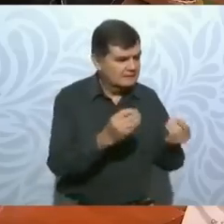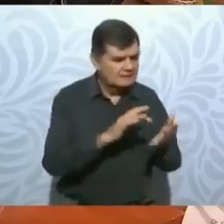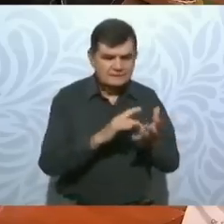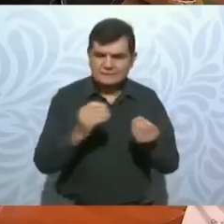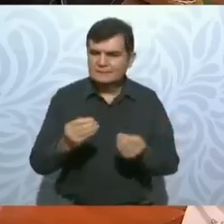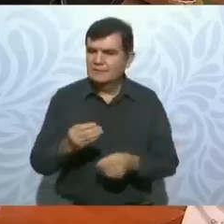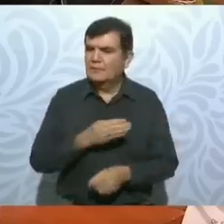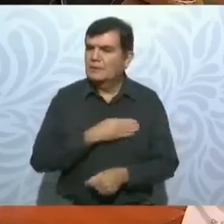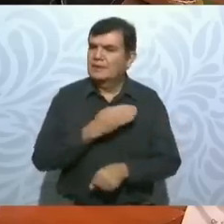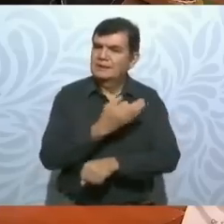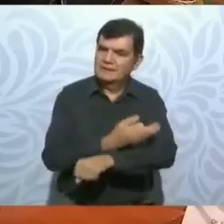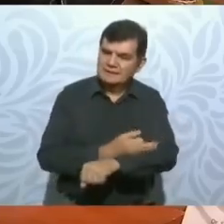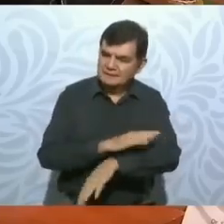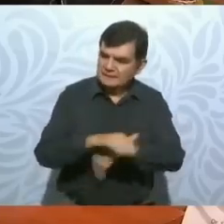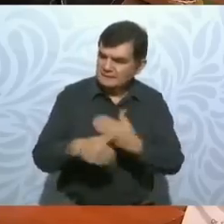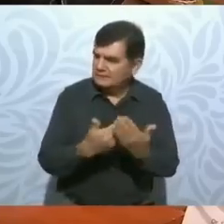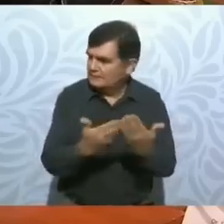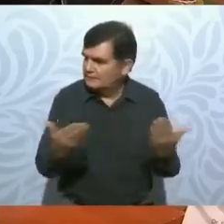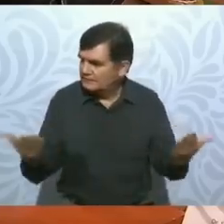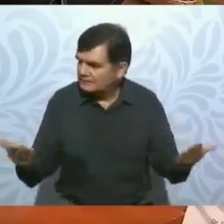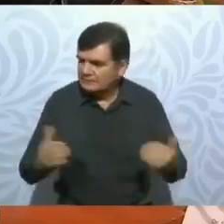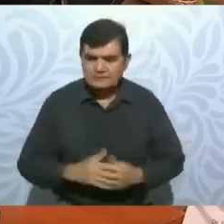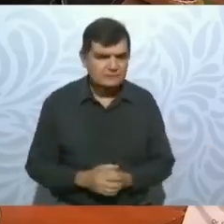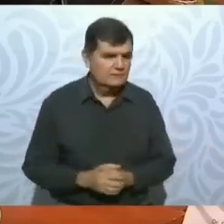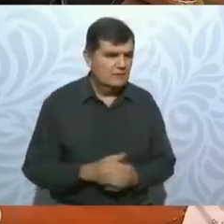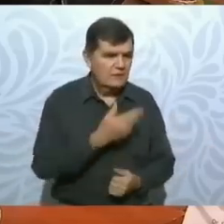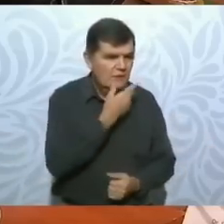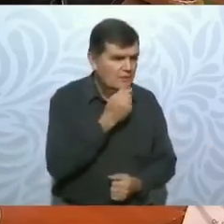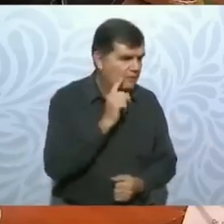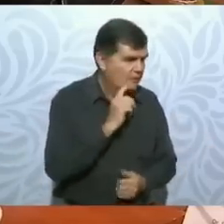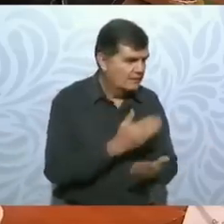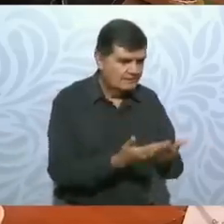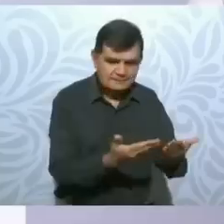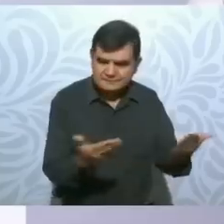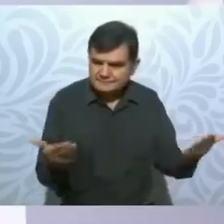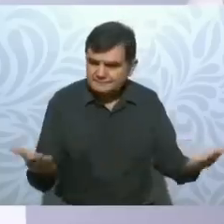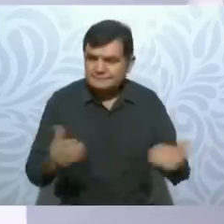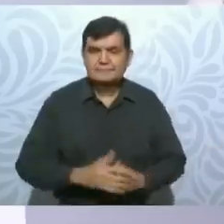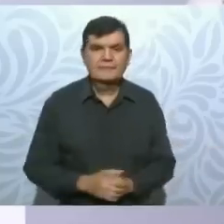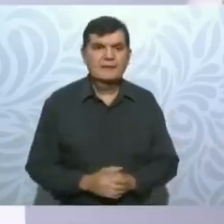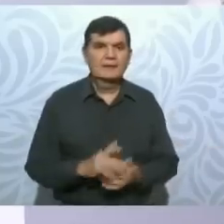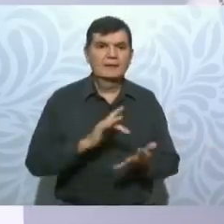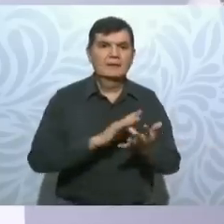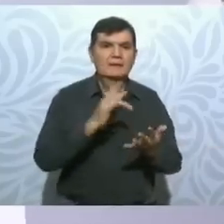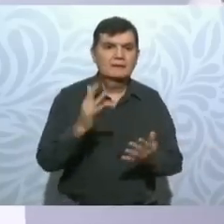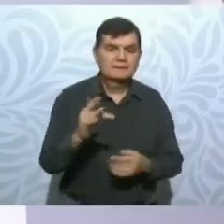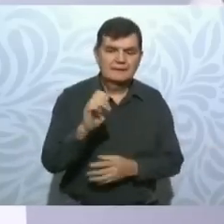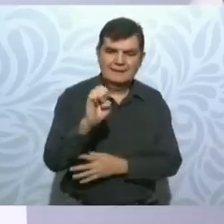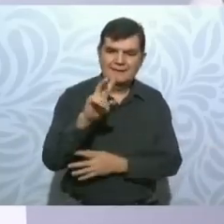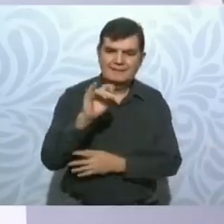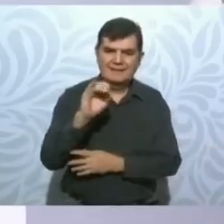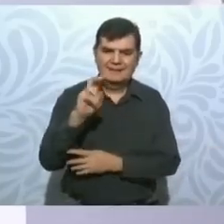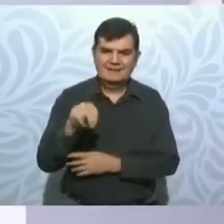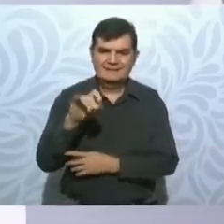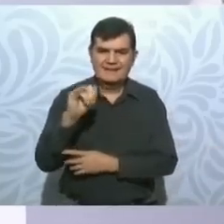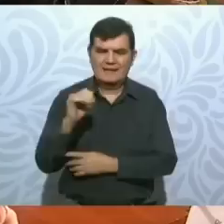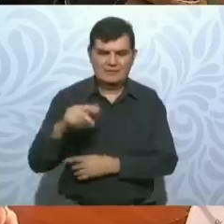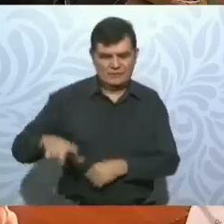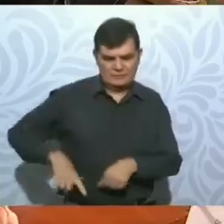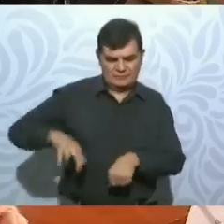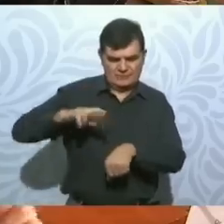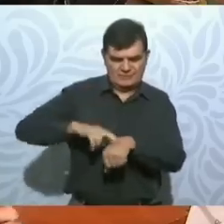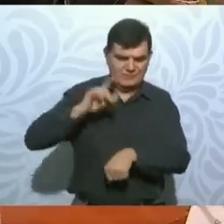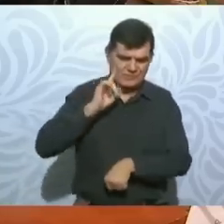buenas tardes a todos a todas gracias a evely Salgado gobernadora de Guerrero